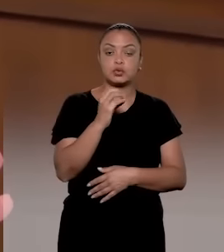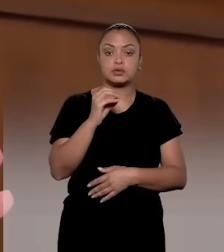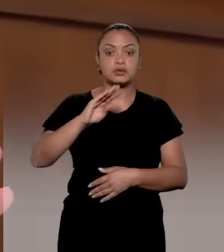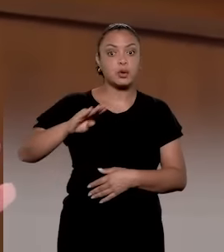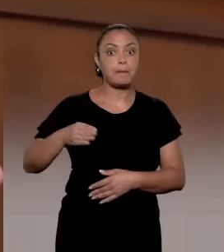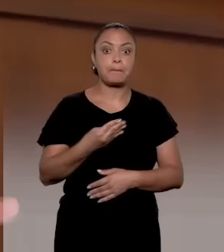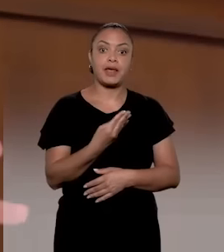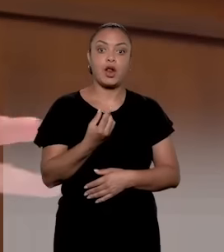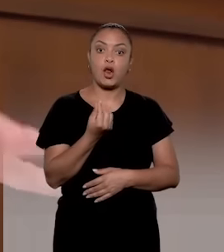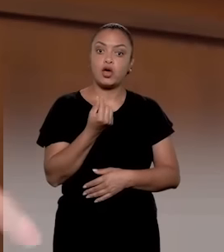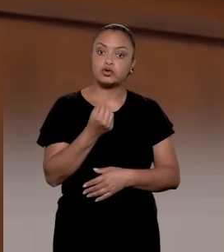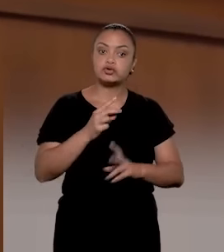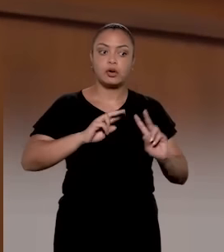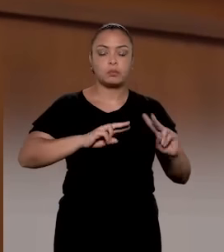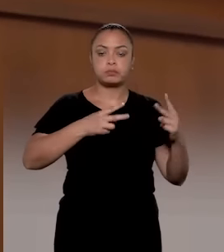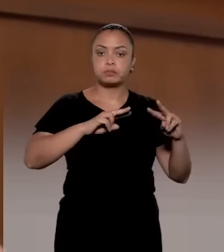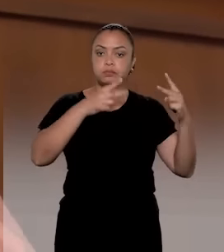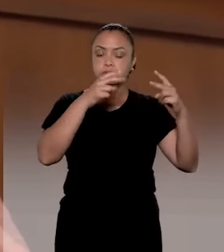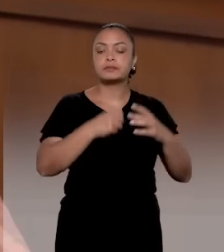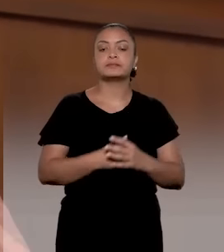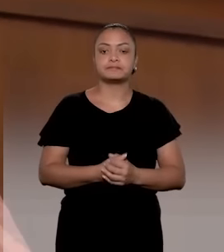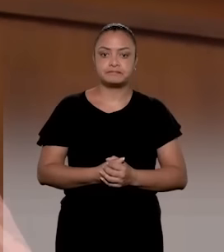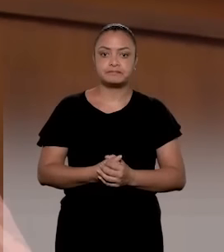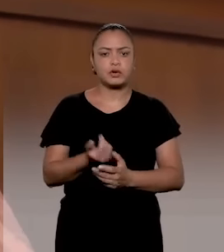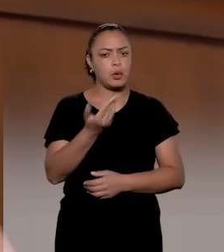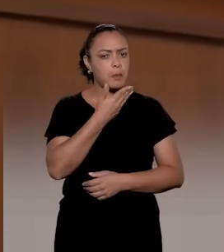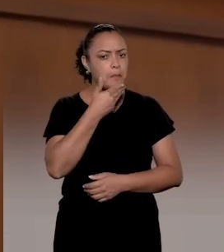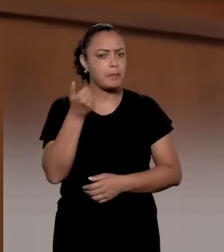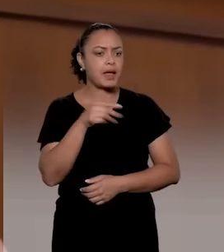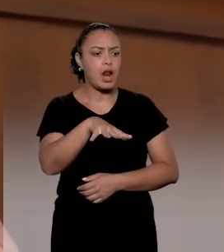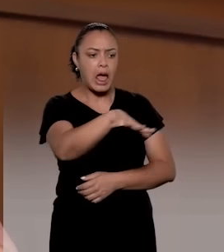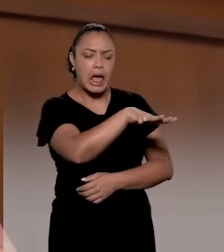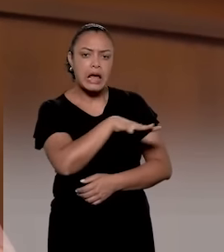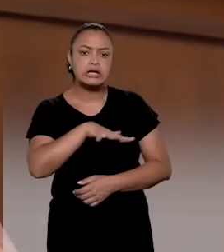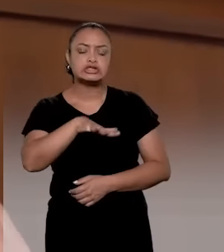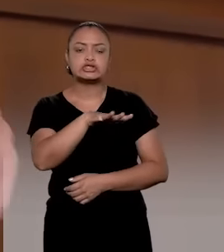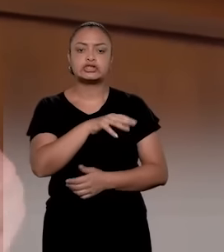de R$ 200 bilhões de faturamento, levando o que há de melhor no cooperativismo para o Paraná,